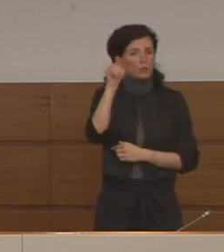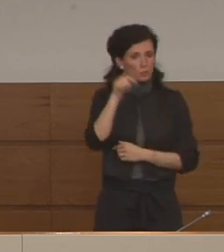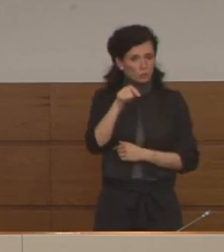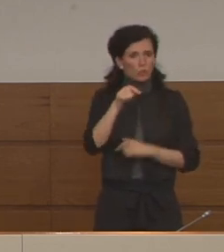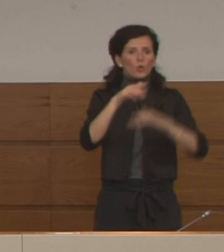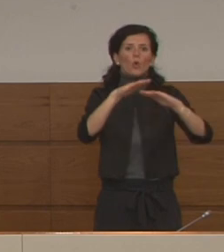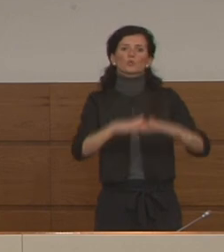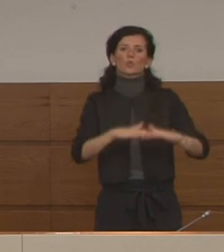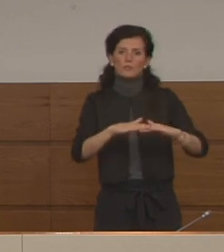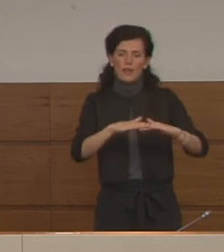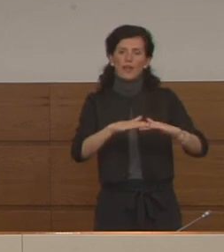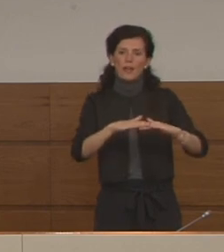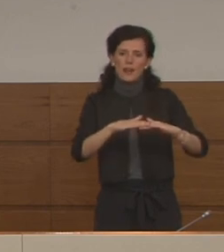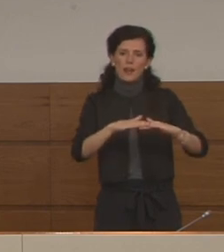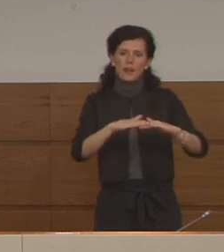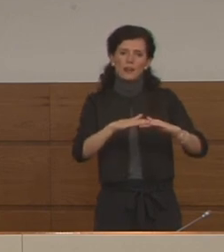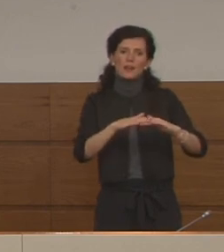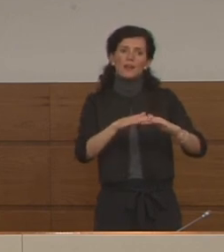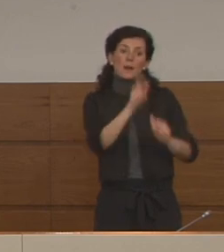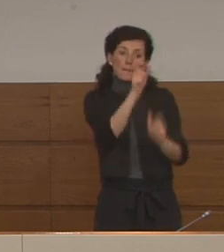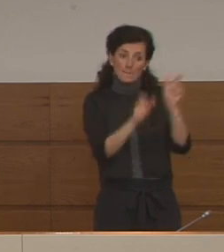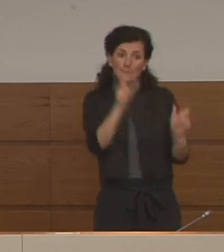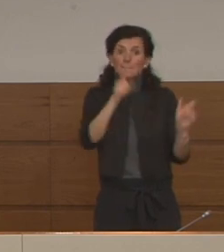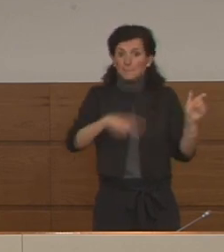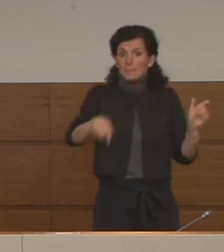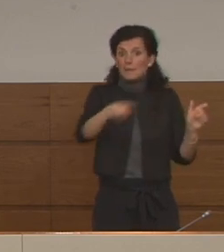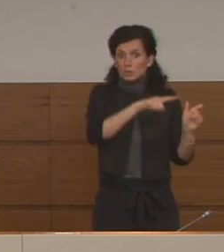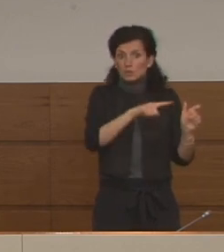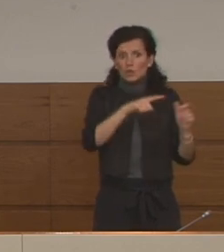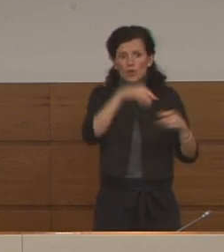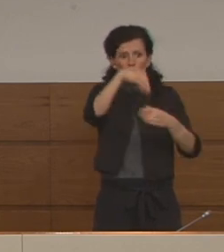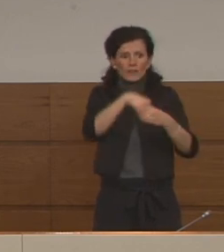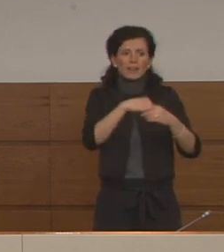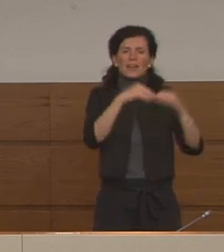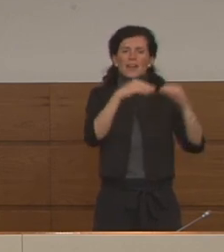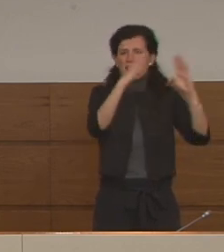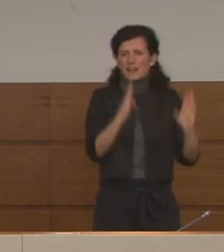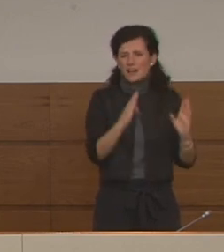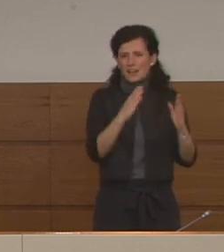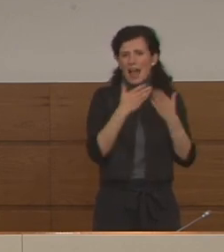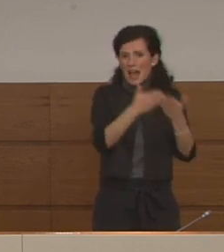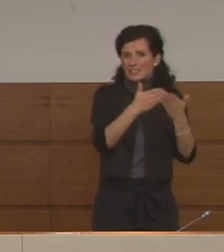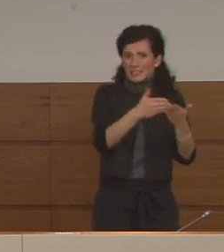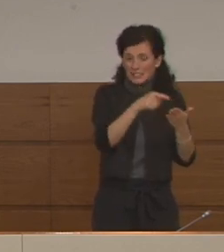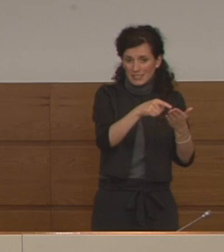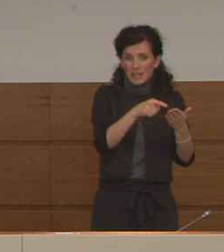miglior modo possibile questa porzione di popolazione che è bisognevole di un